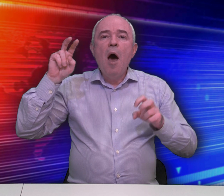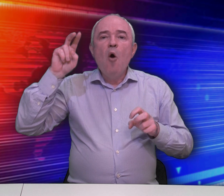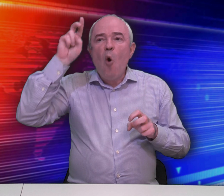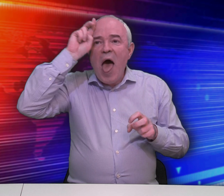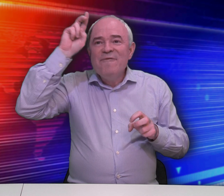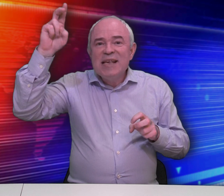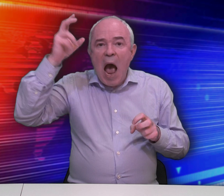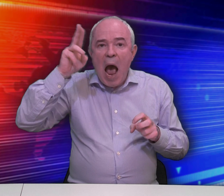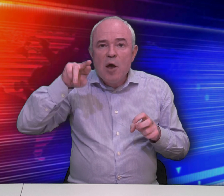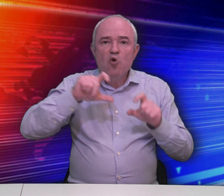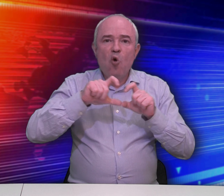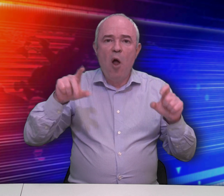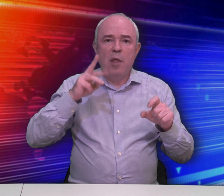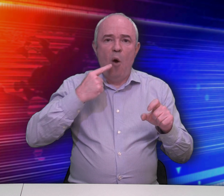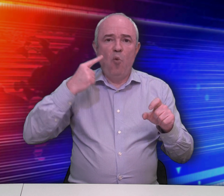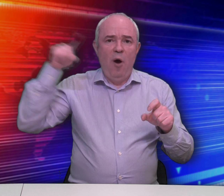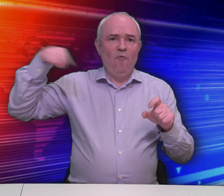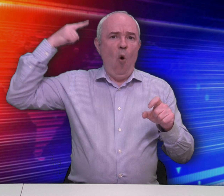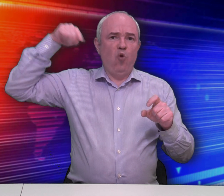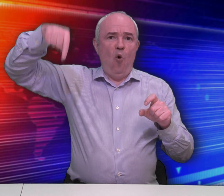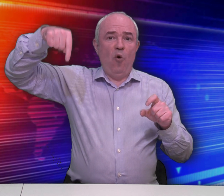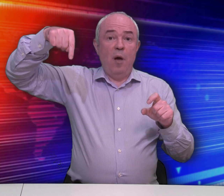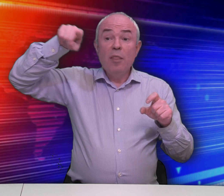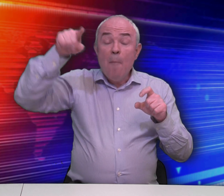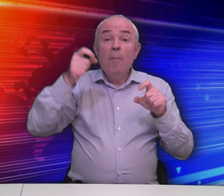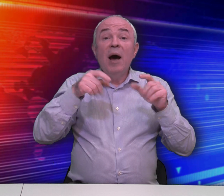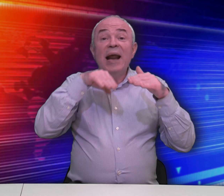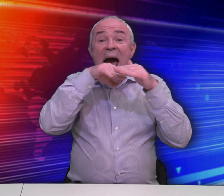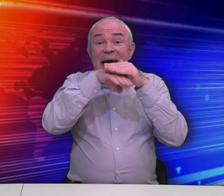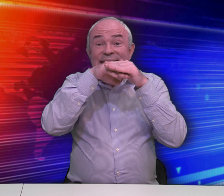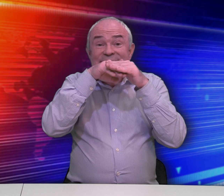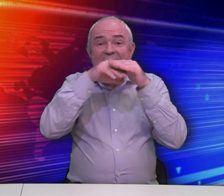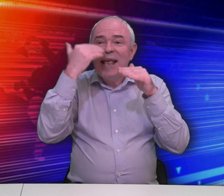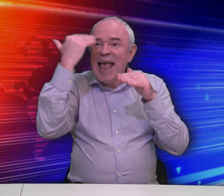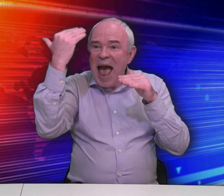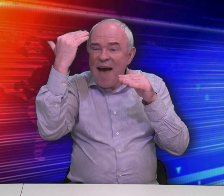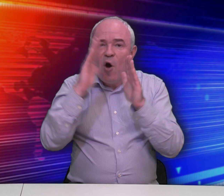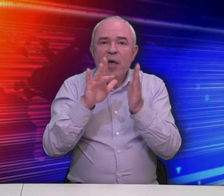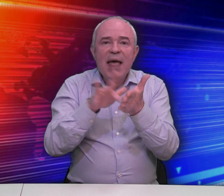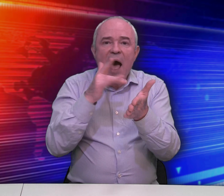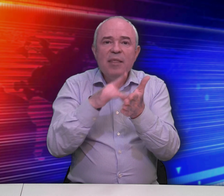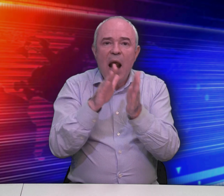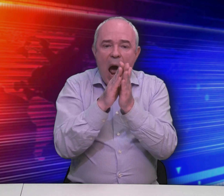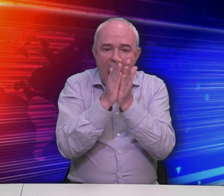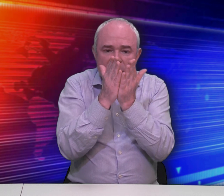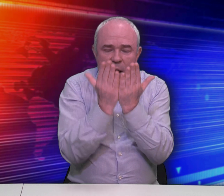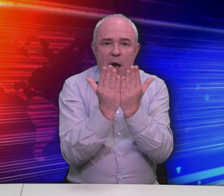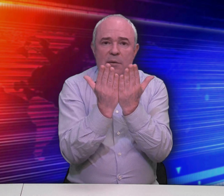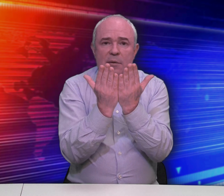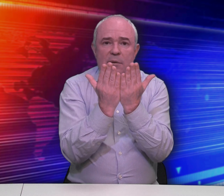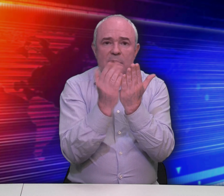его тетрадка, которая сейчас хранится в Королевской школе для глухих, которая ранее была известна как Лондонское Убежище для глухонемых.